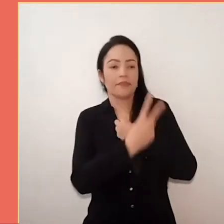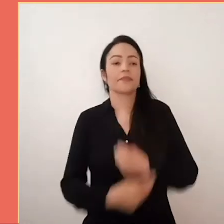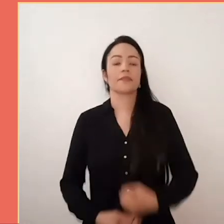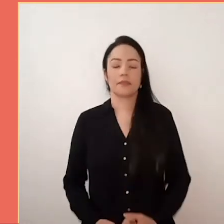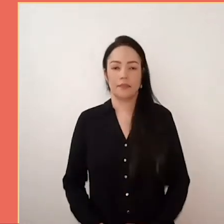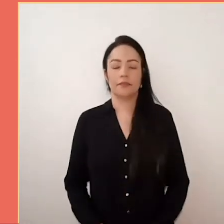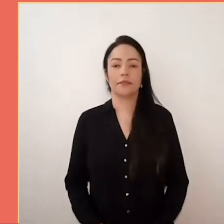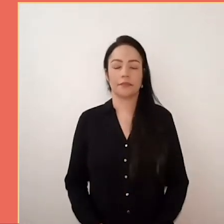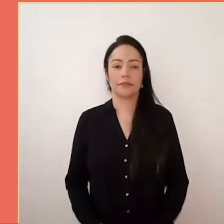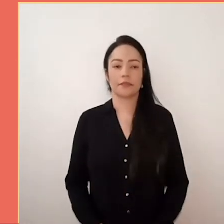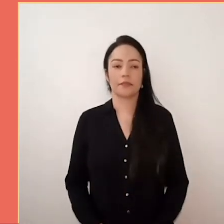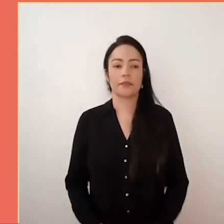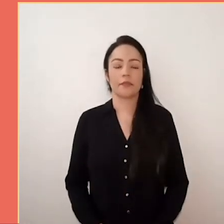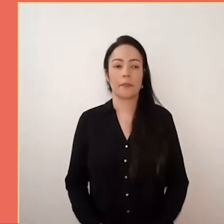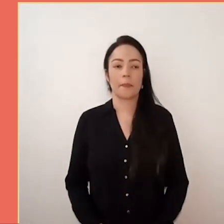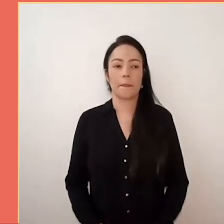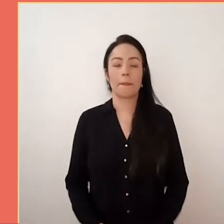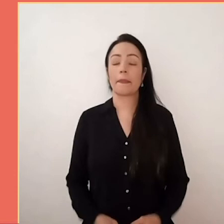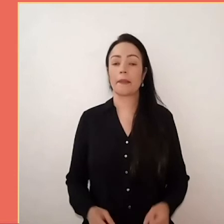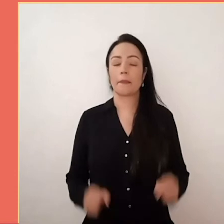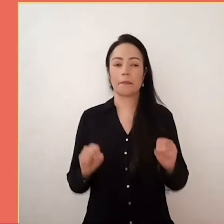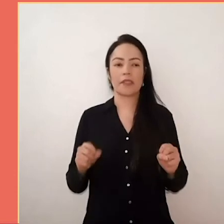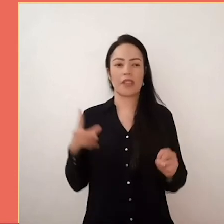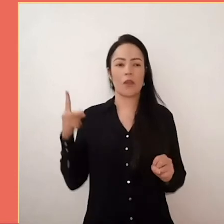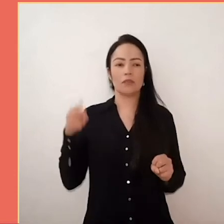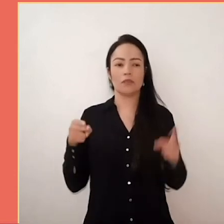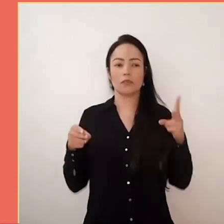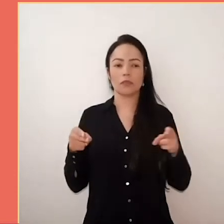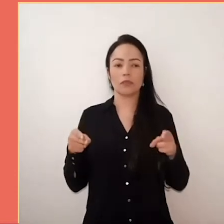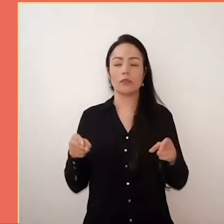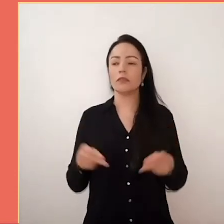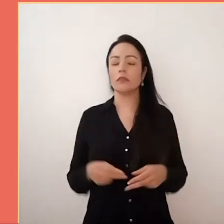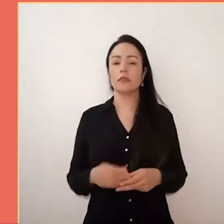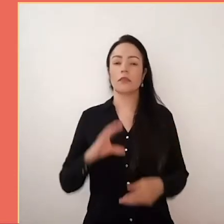E essa poda nos contos clássicos